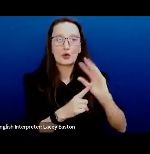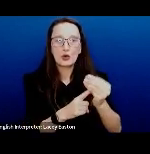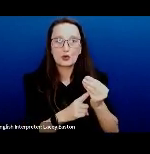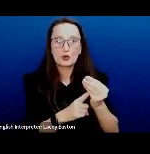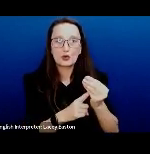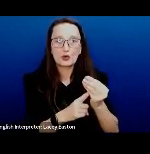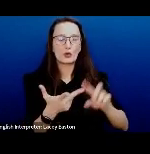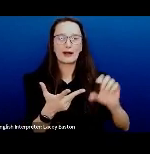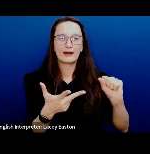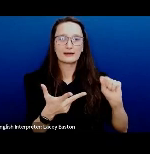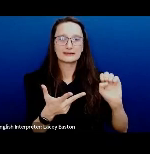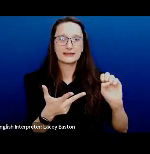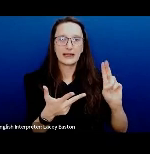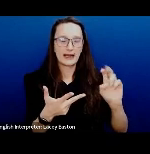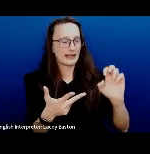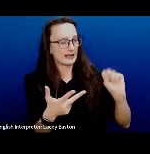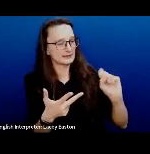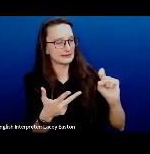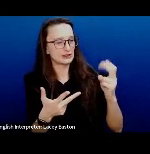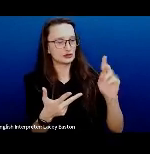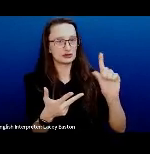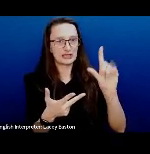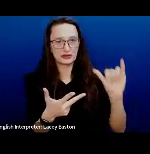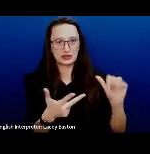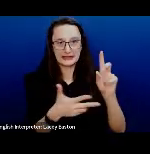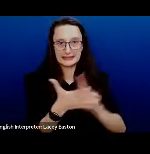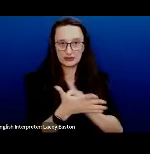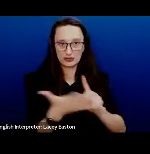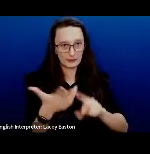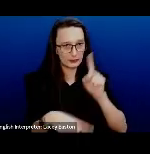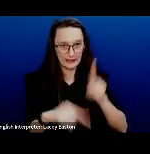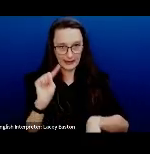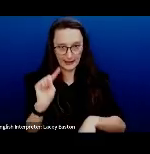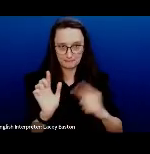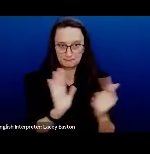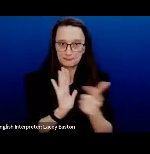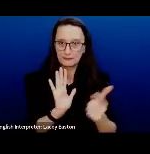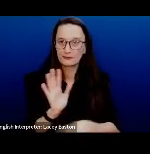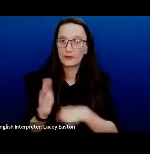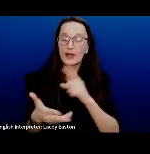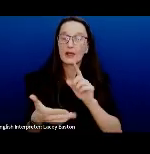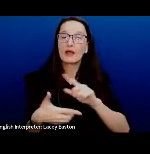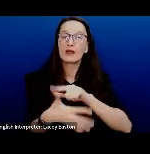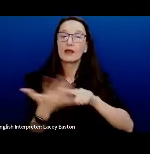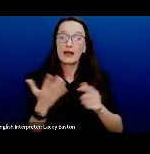Lenguaje de evaluación: los materiales de evaluación deben ser proporcionados y el examen administrado